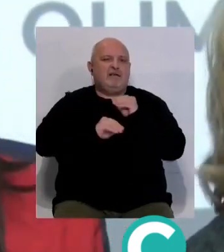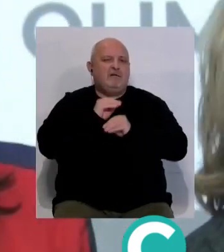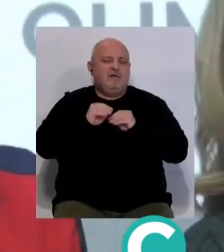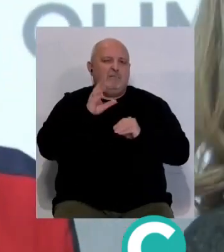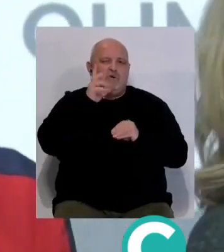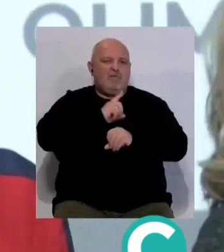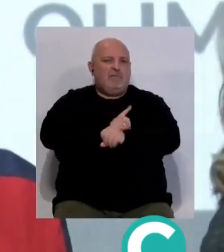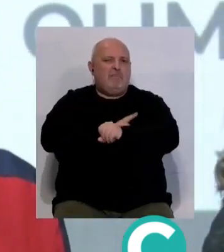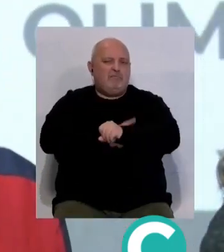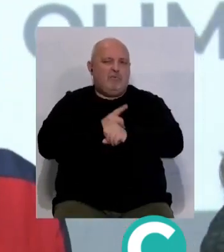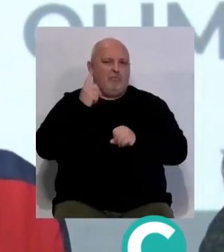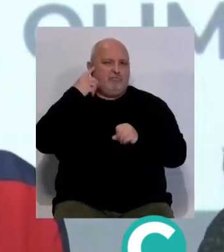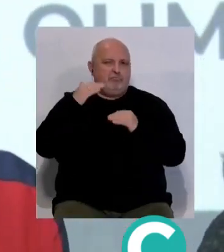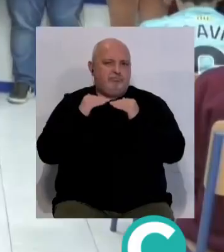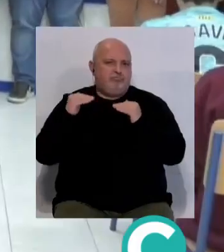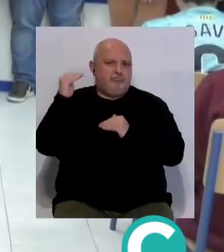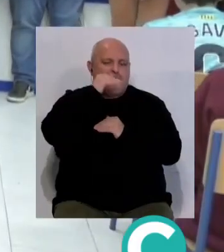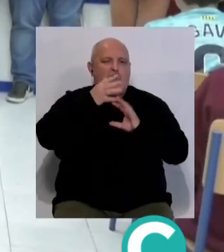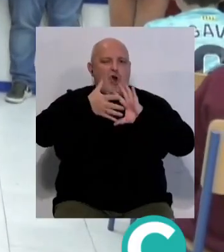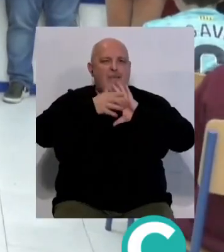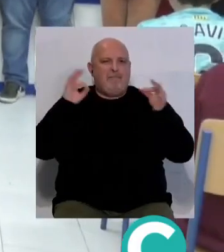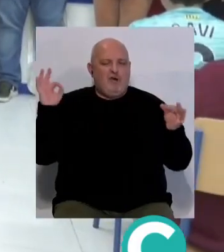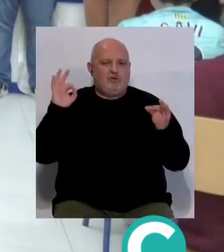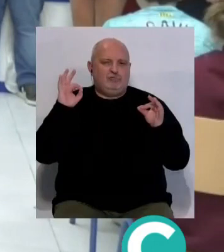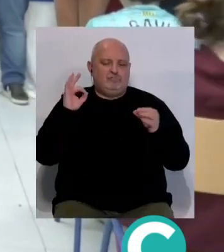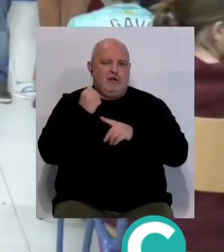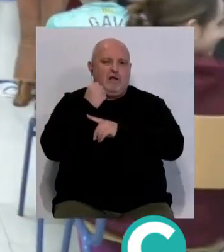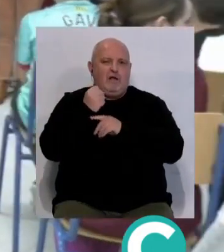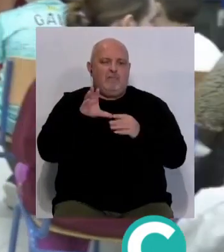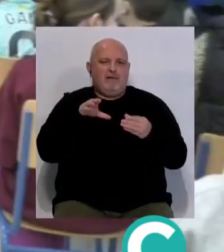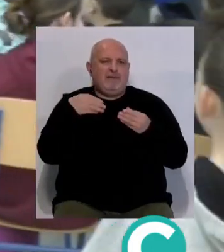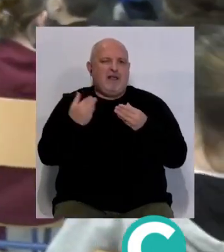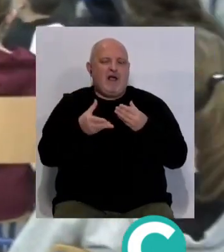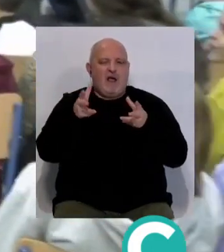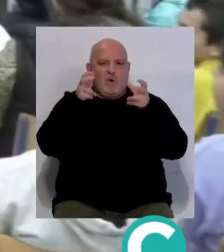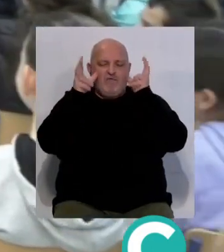deportistas de alto nivel y Olímpicos apoyada con material audiovisual en el que se hace un